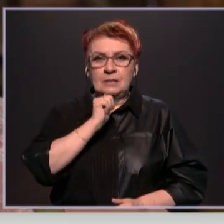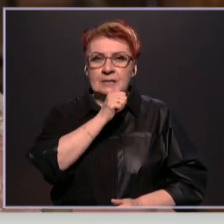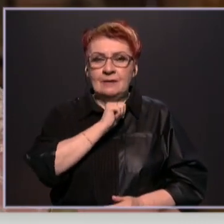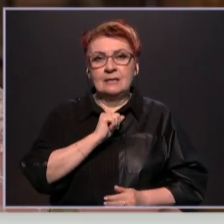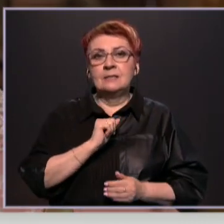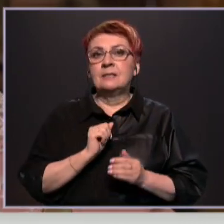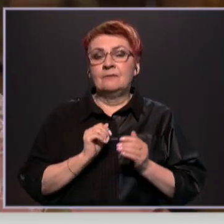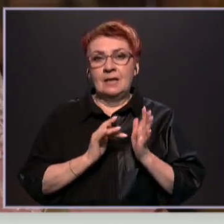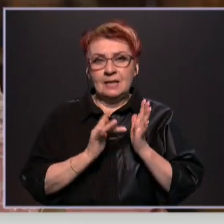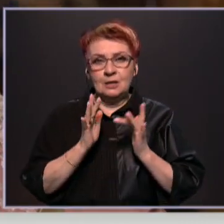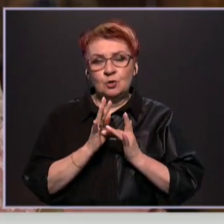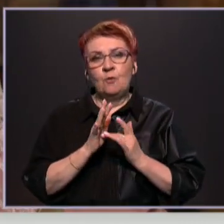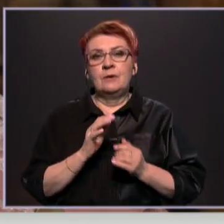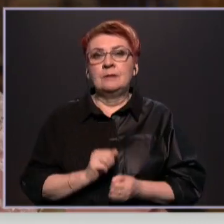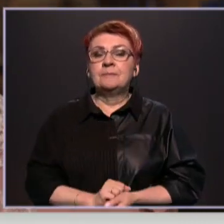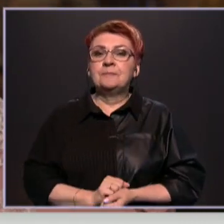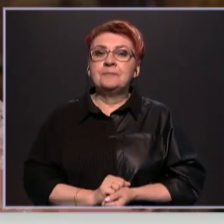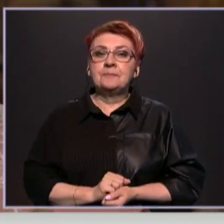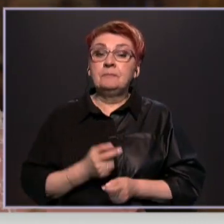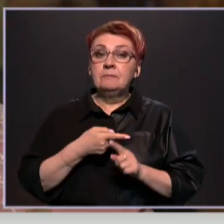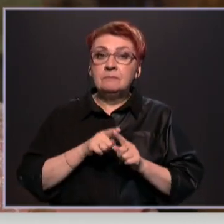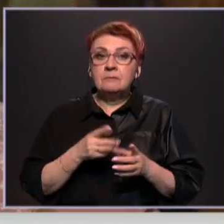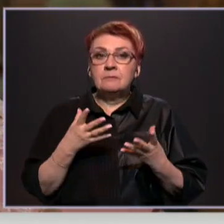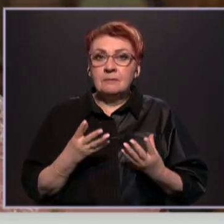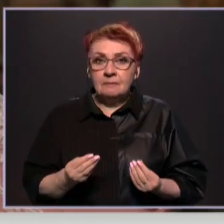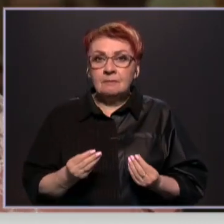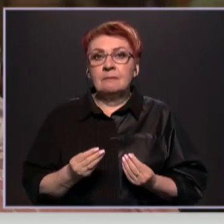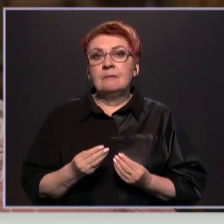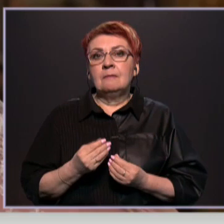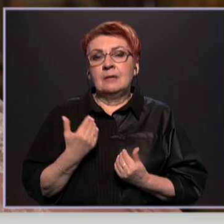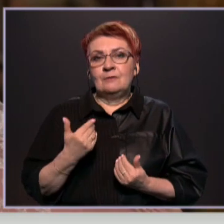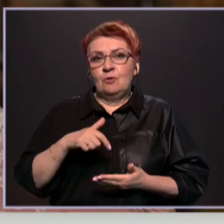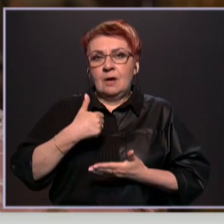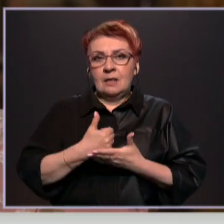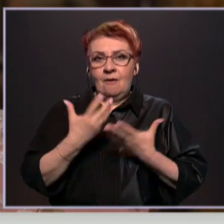оказались потому что сегодня этот день который назначен была евхаристия главный день который